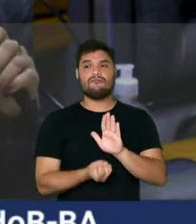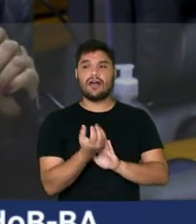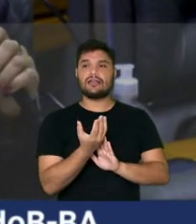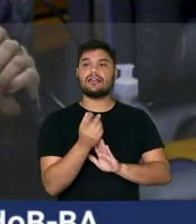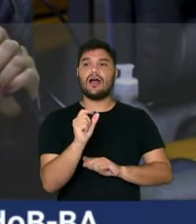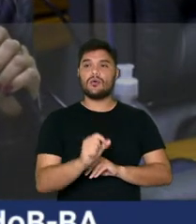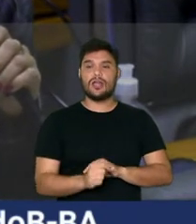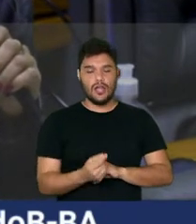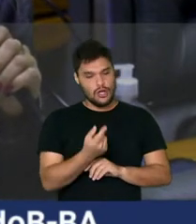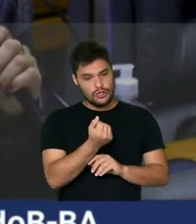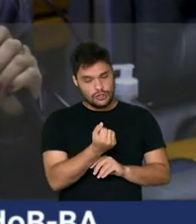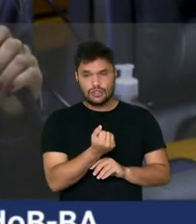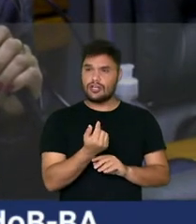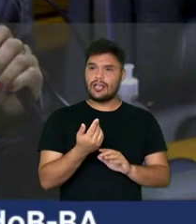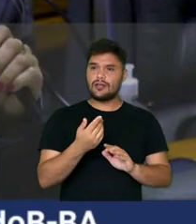QUEM NÃO TEM PÃ O. E A LEI ALDIR BLANC 2 OS RECURSOS E